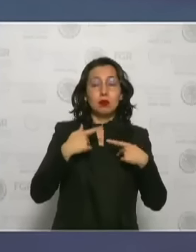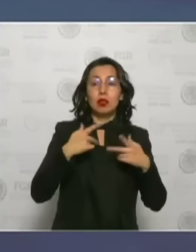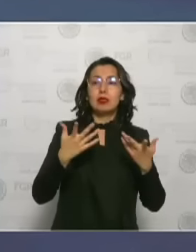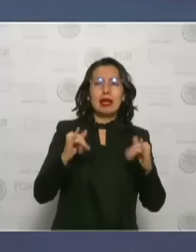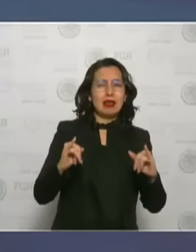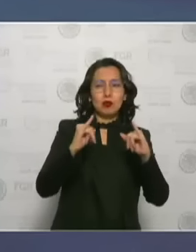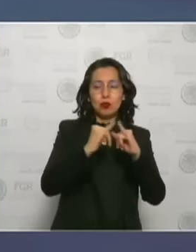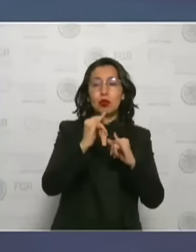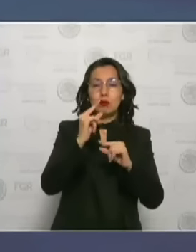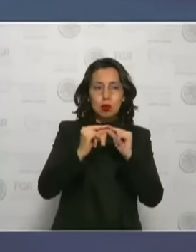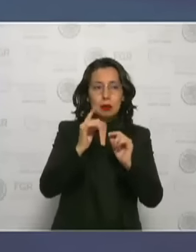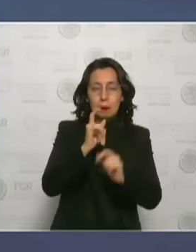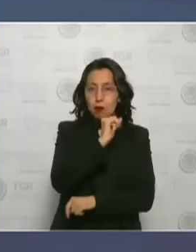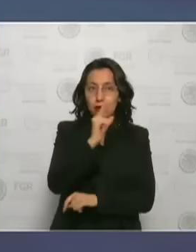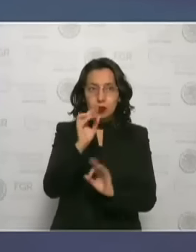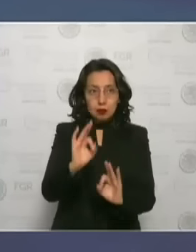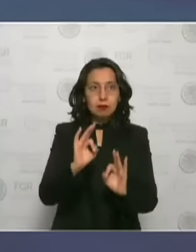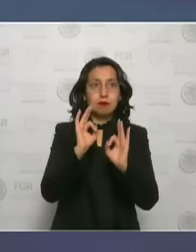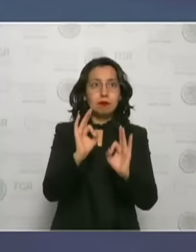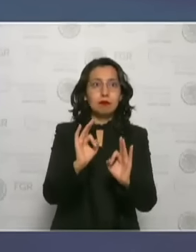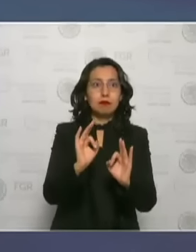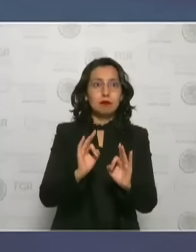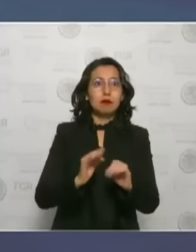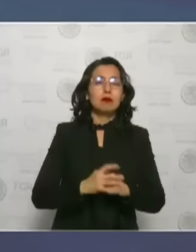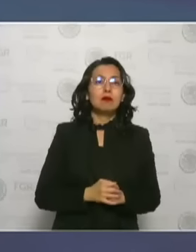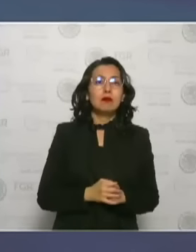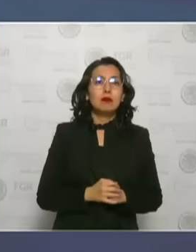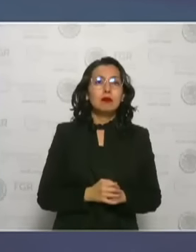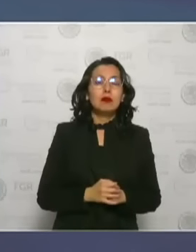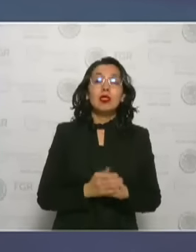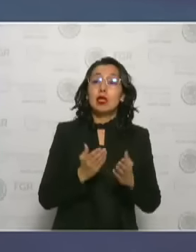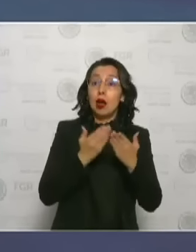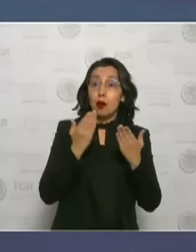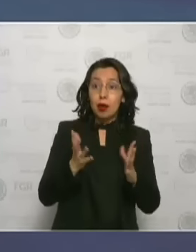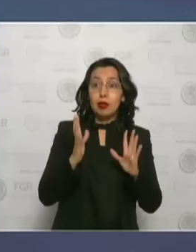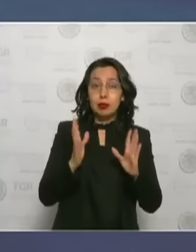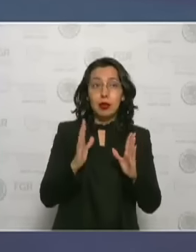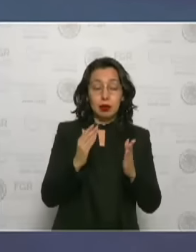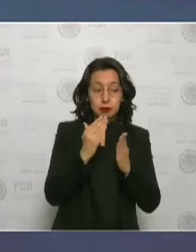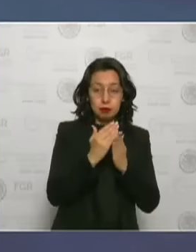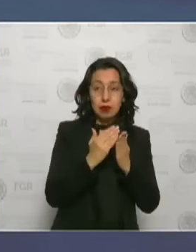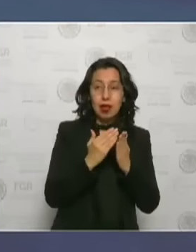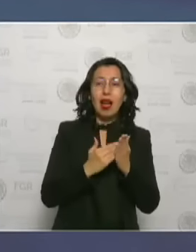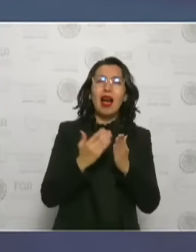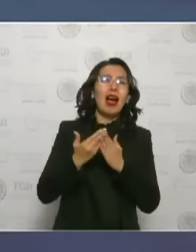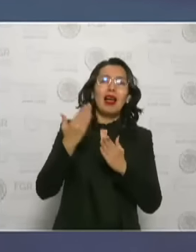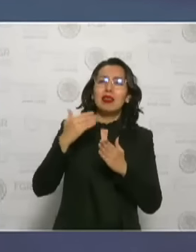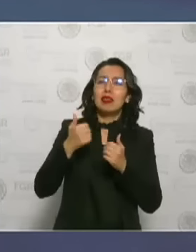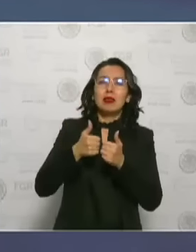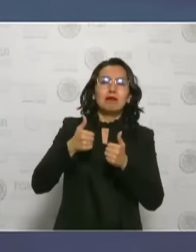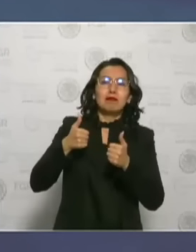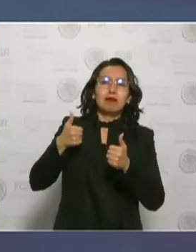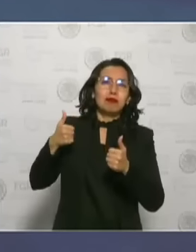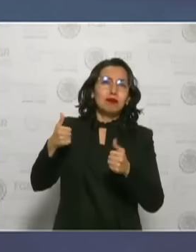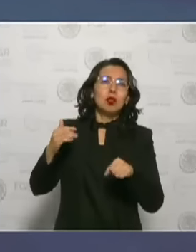demanda. La materialización de este servicio quedó rezagada desde que la fiscalía adquirió